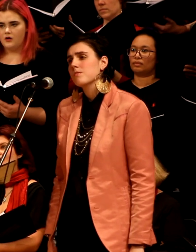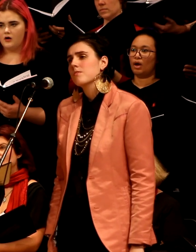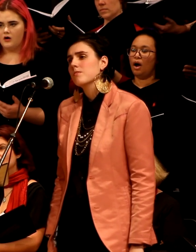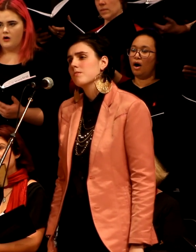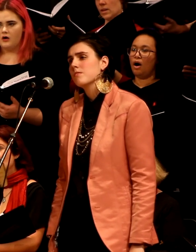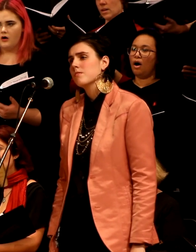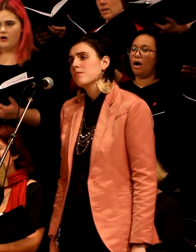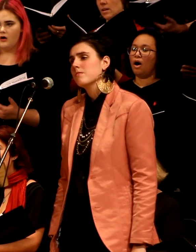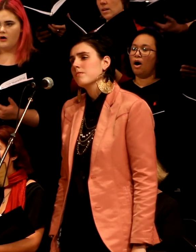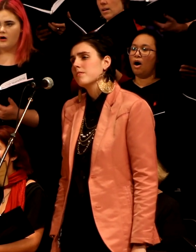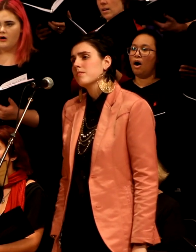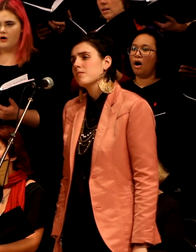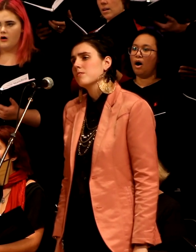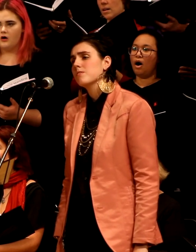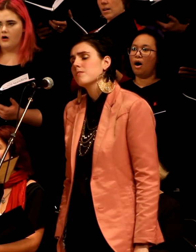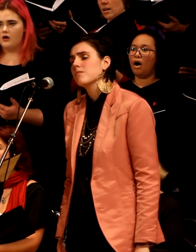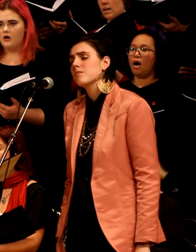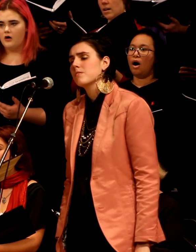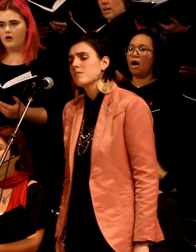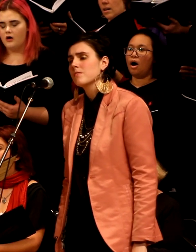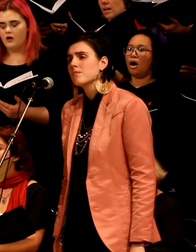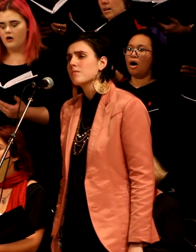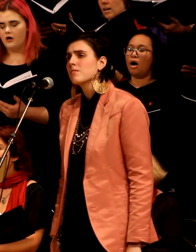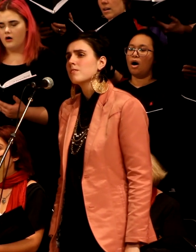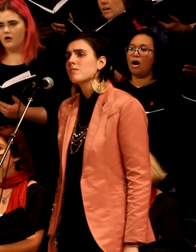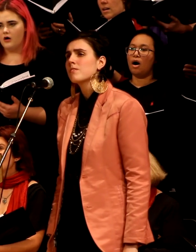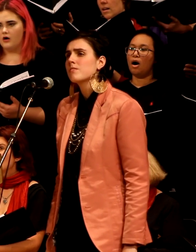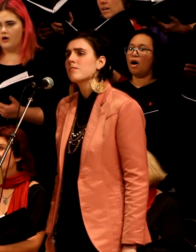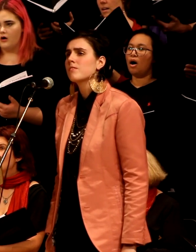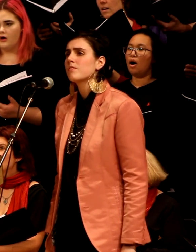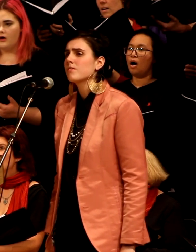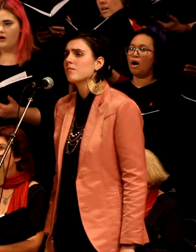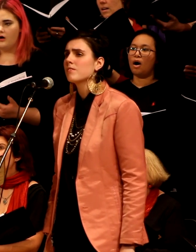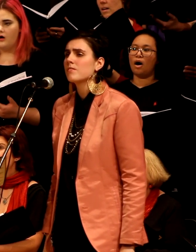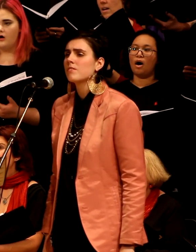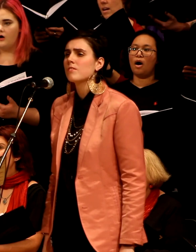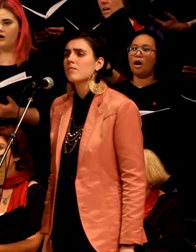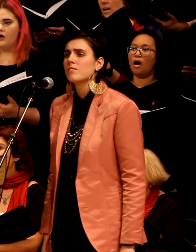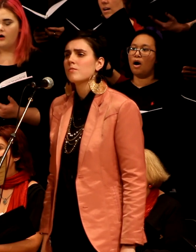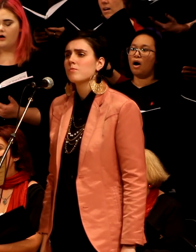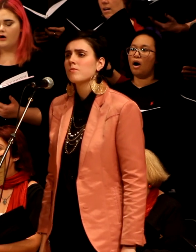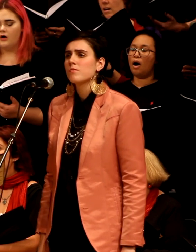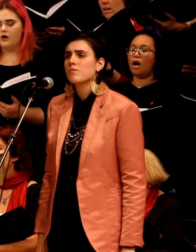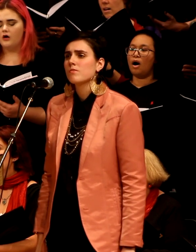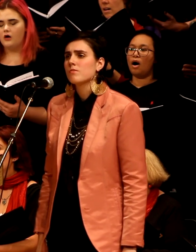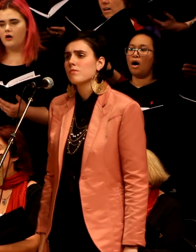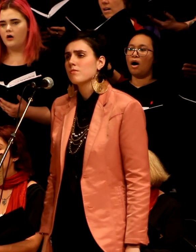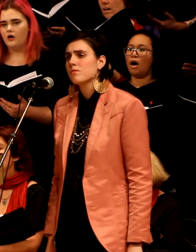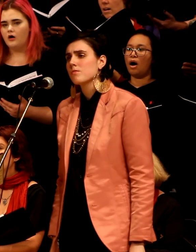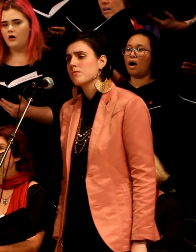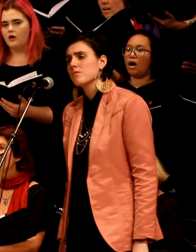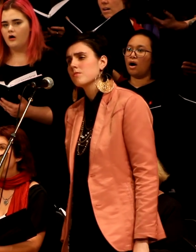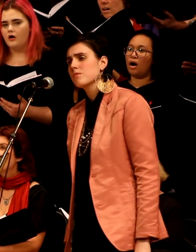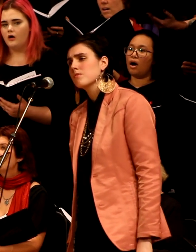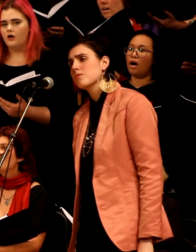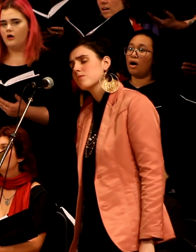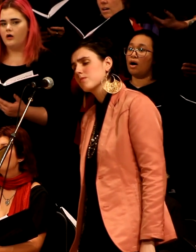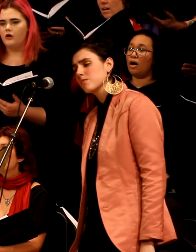Terminarás como el naufragio Te escondes detrás de esa máscara que usas